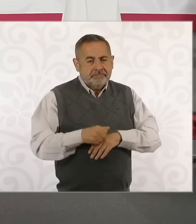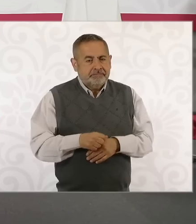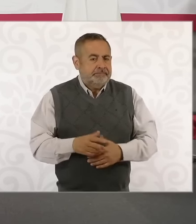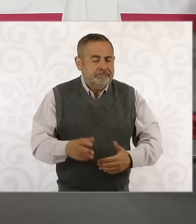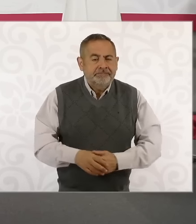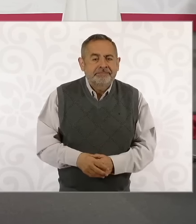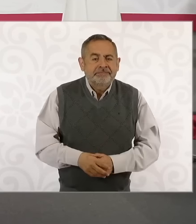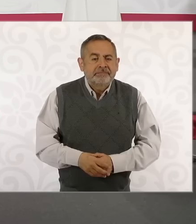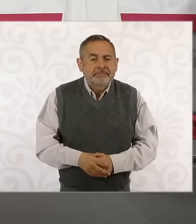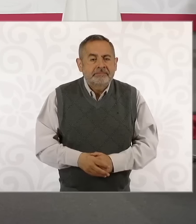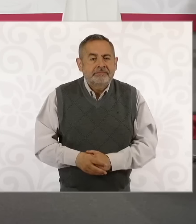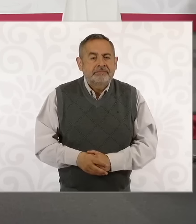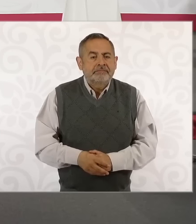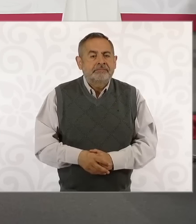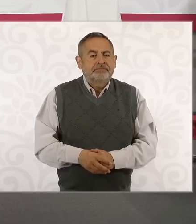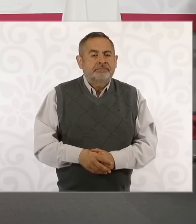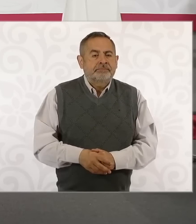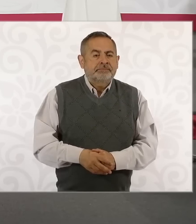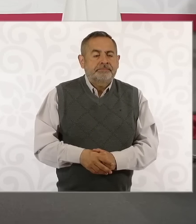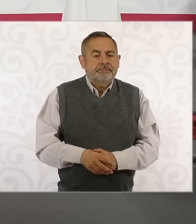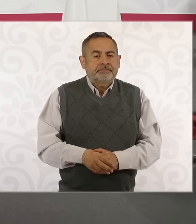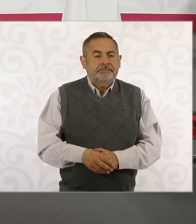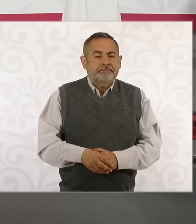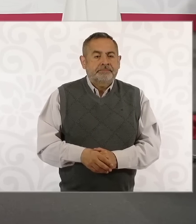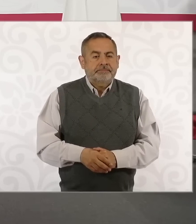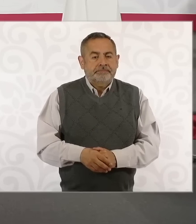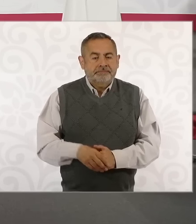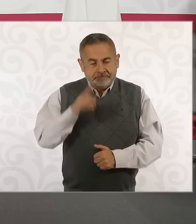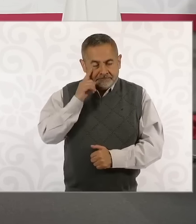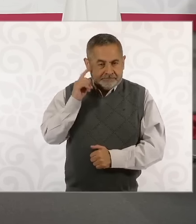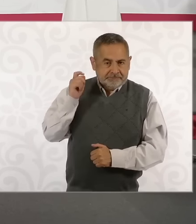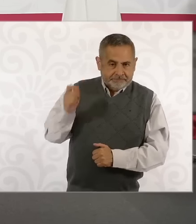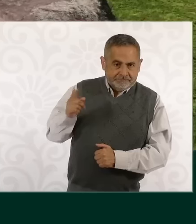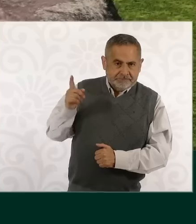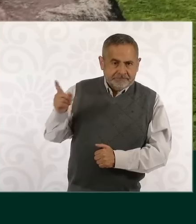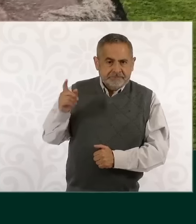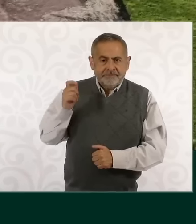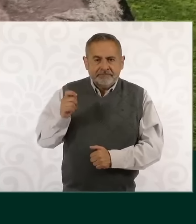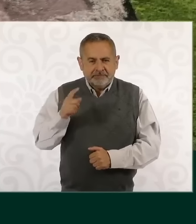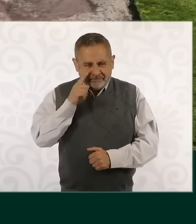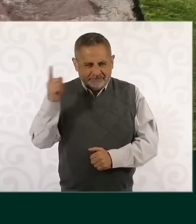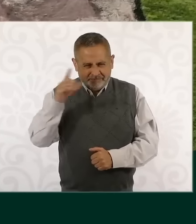por favor. E entonces, bueno, estas son las características y los términos generales que